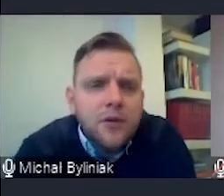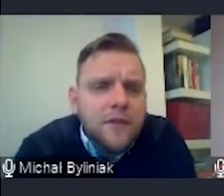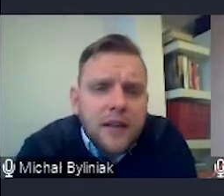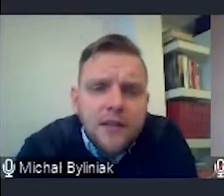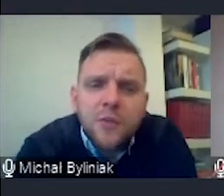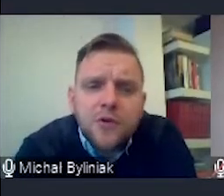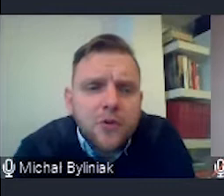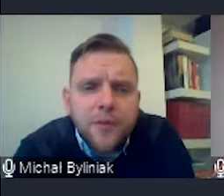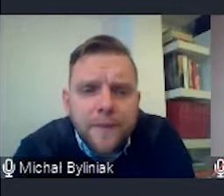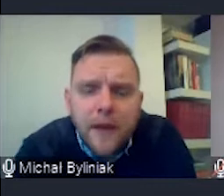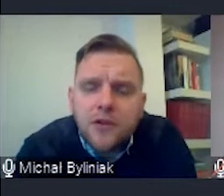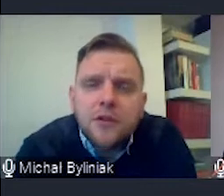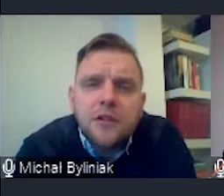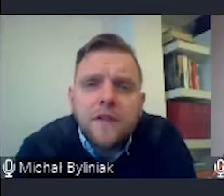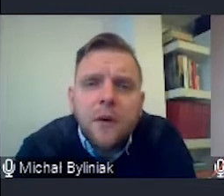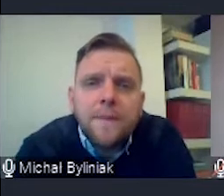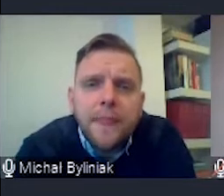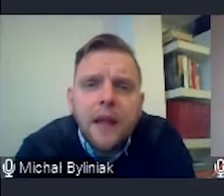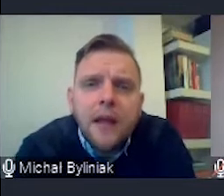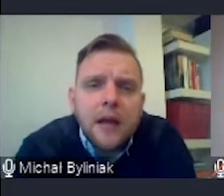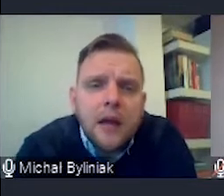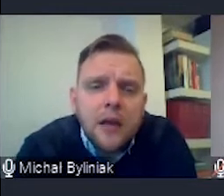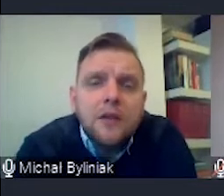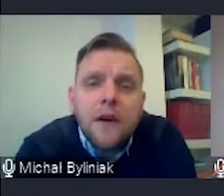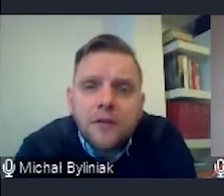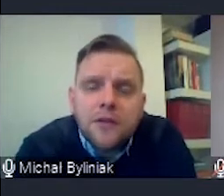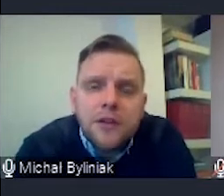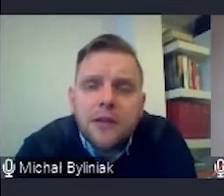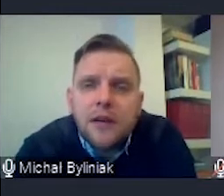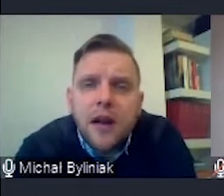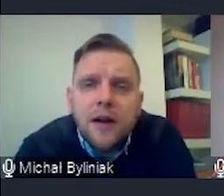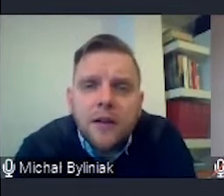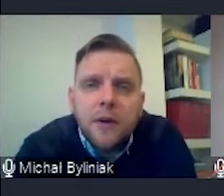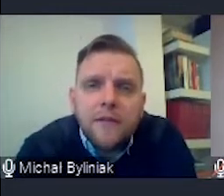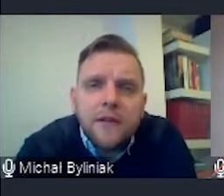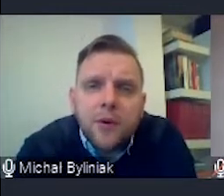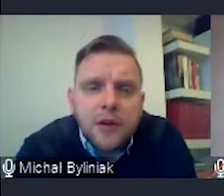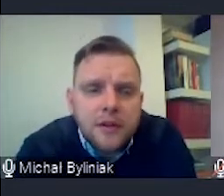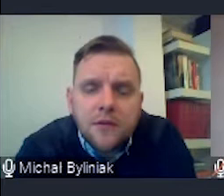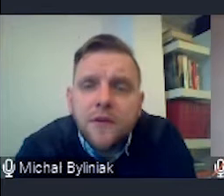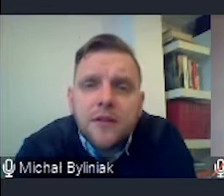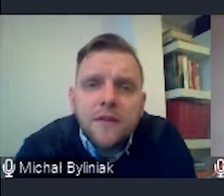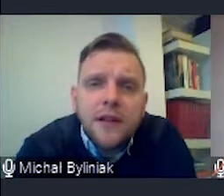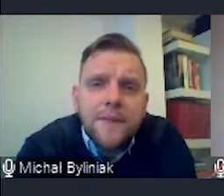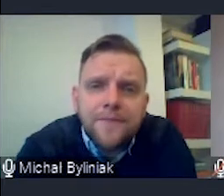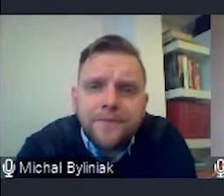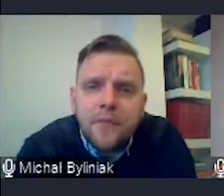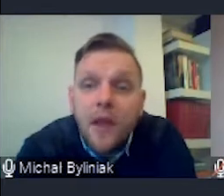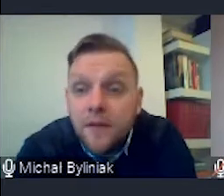O tym w jaki sposób środki trwałe i wartości niematerialne trwałe i prawne w projektach są finansowane,